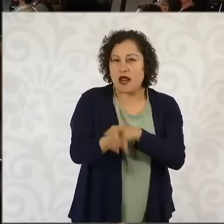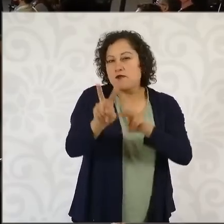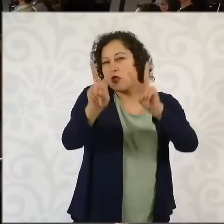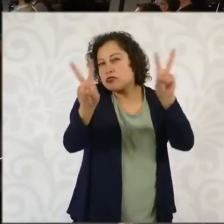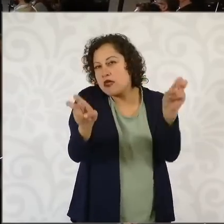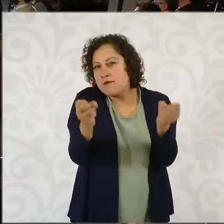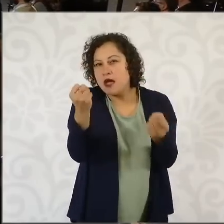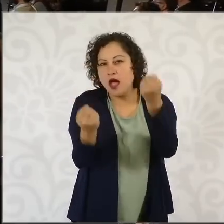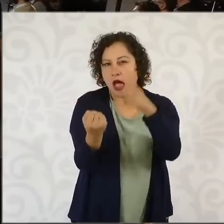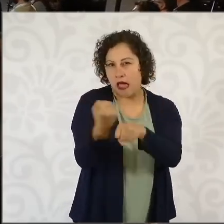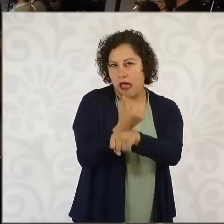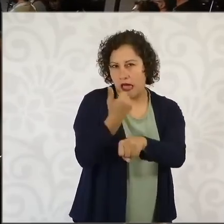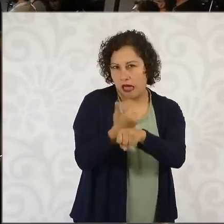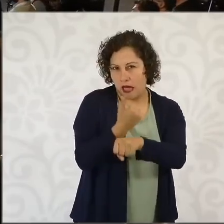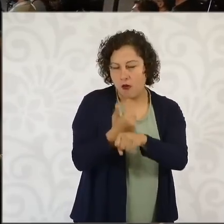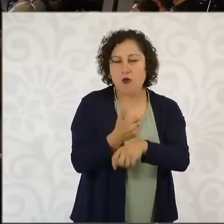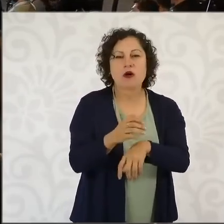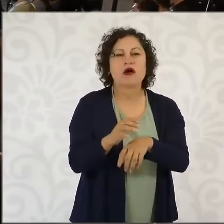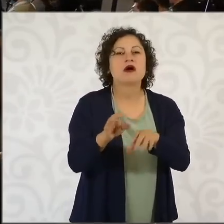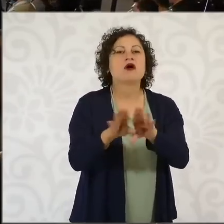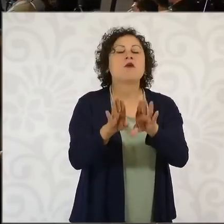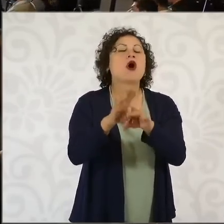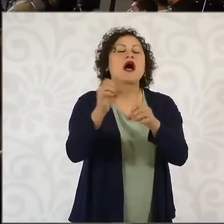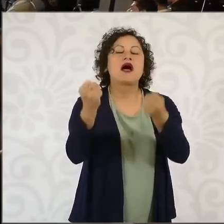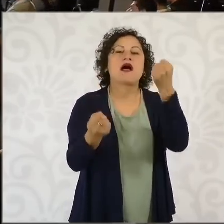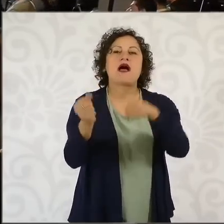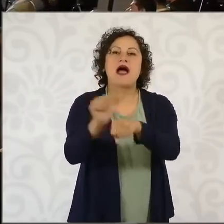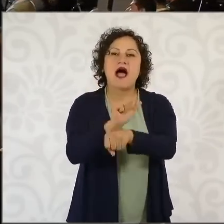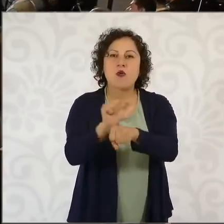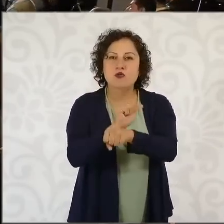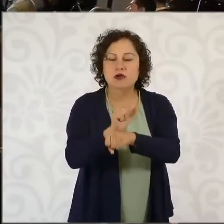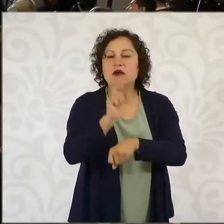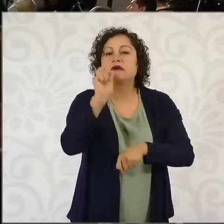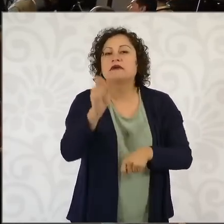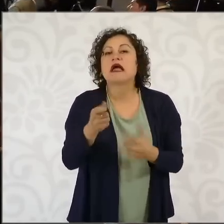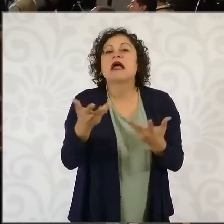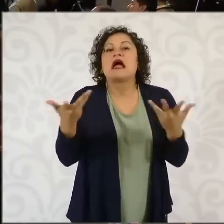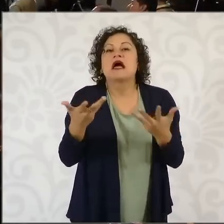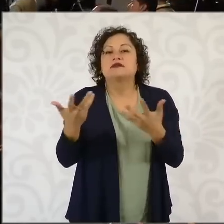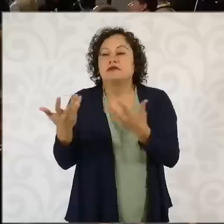fácil es mover una empresa de un lugar a otro y también Estados Unidos pues tiene sus propias